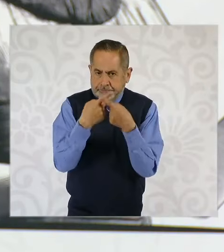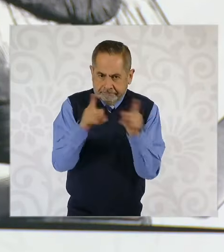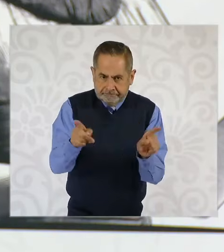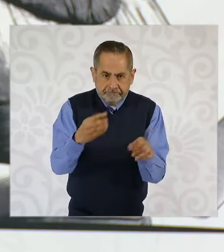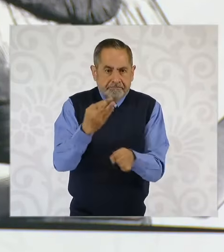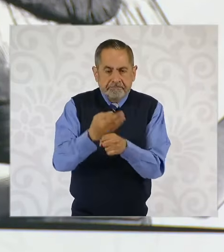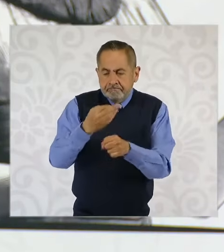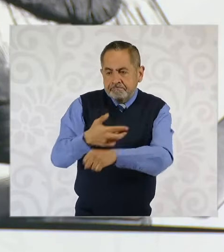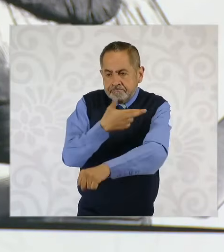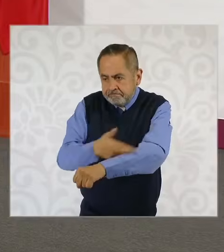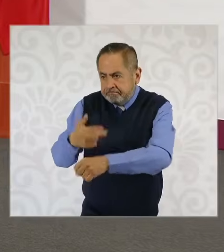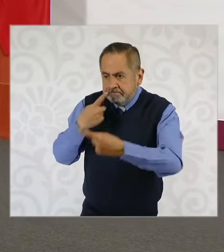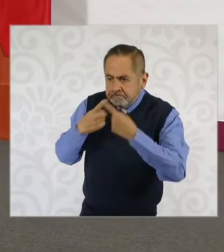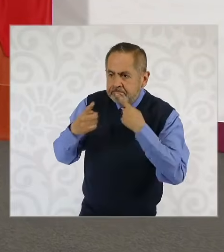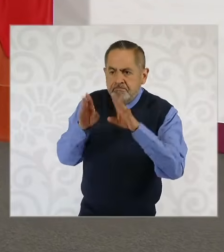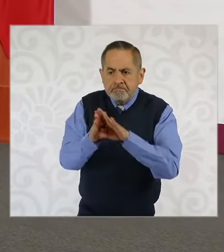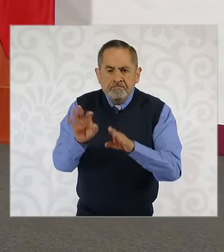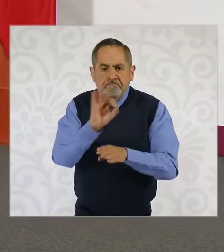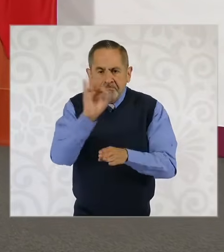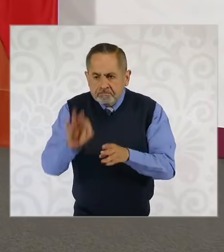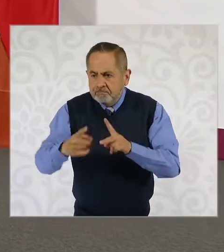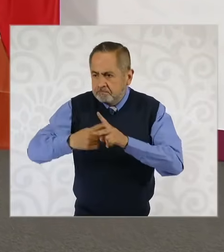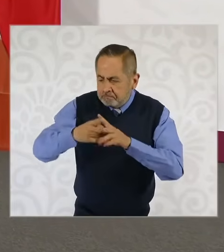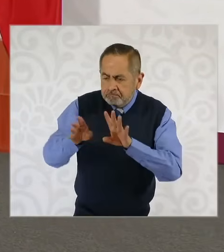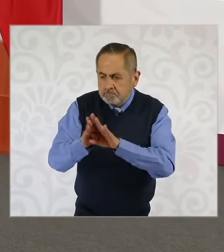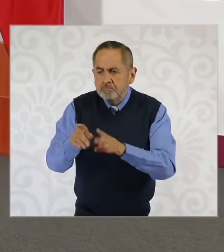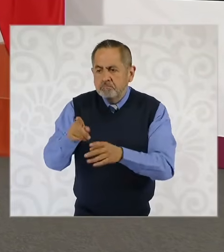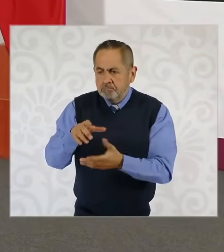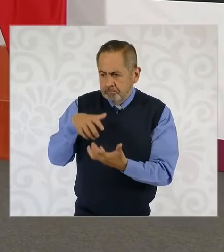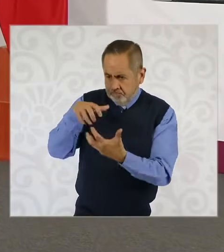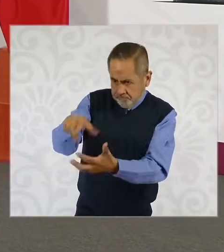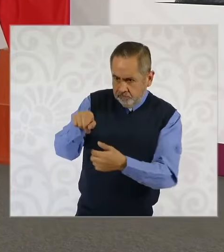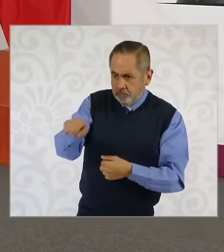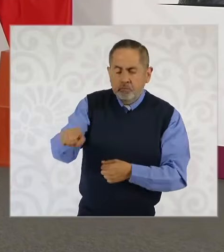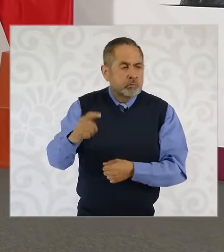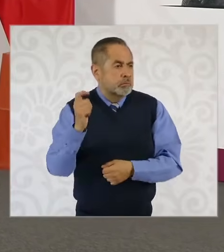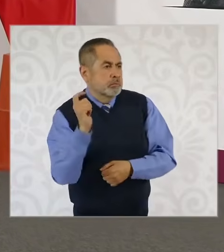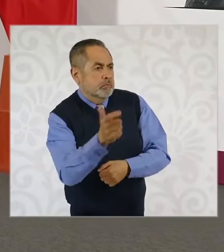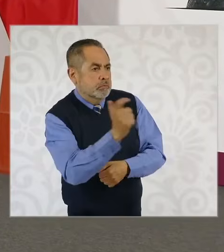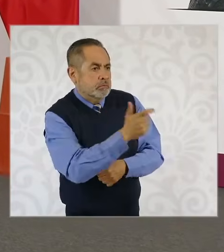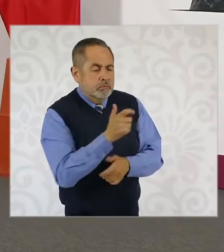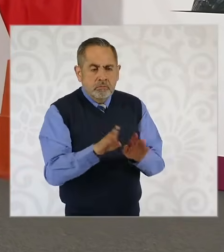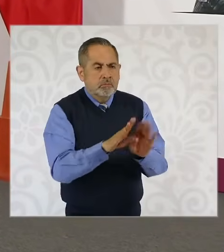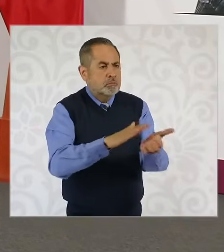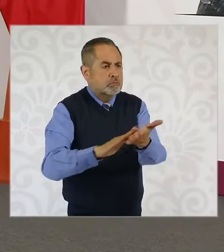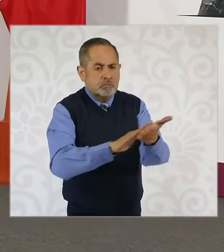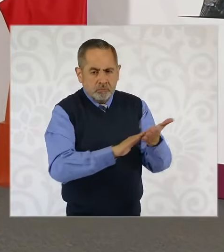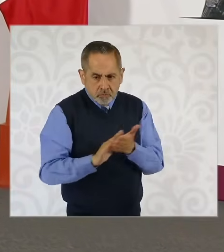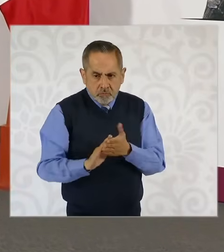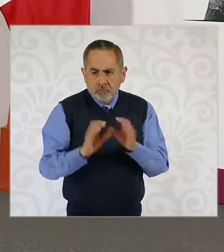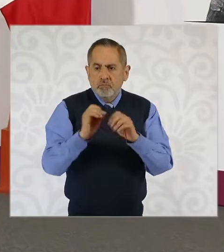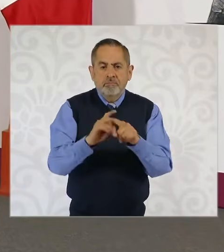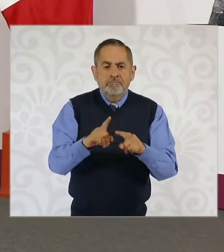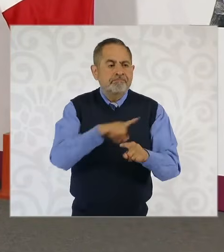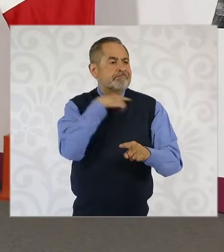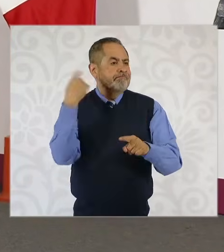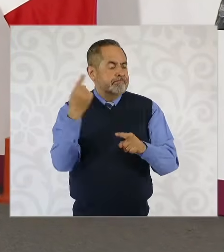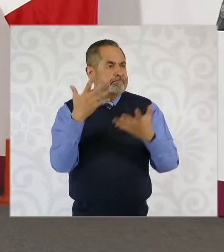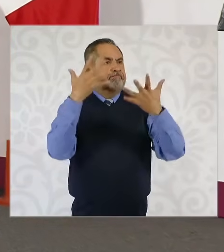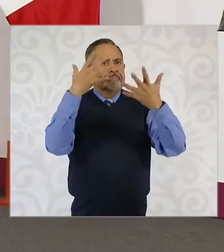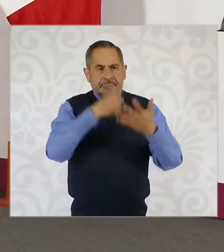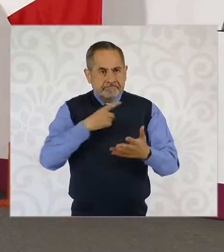financieros tanto para el pago a proveedores como para los vencimientos de pago de la deuda de Pemex